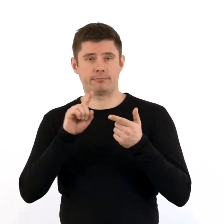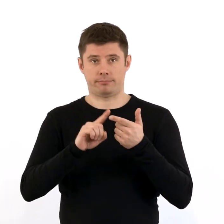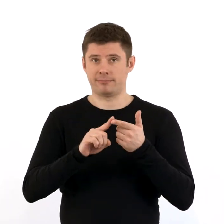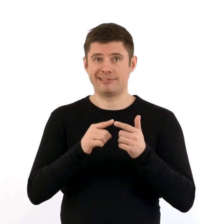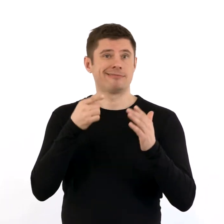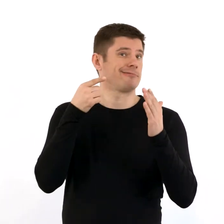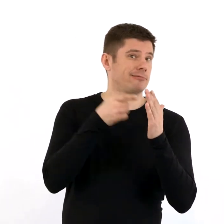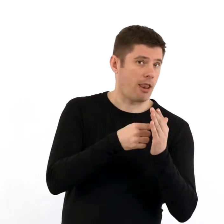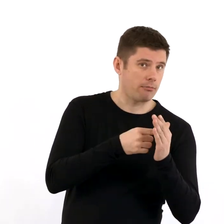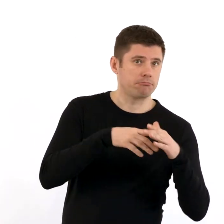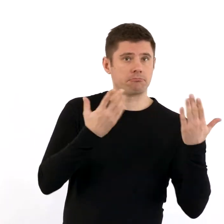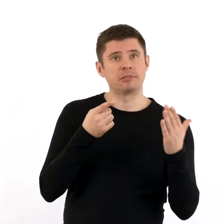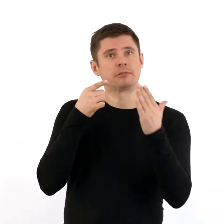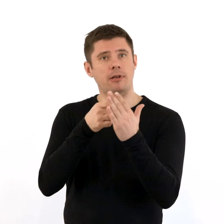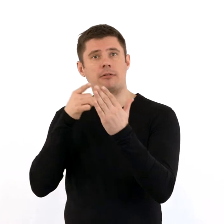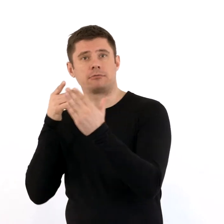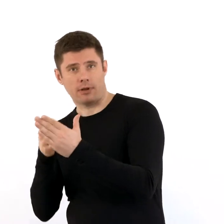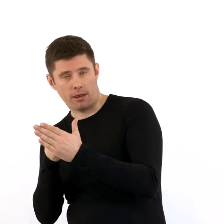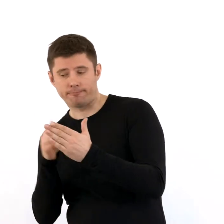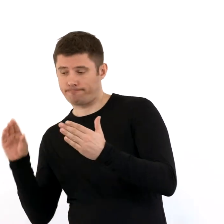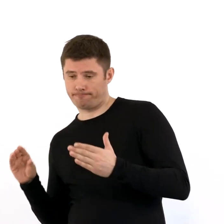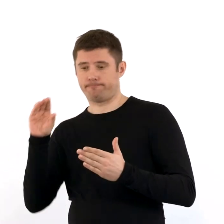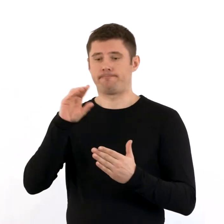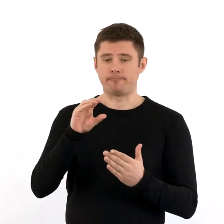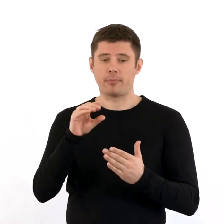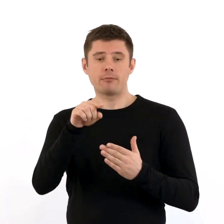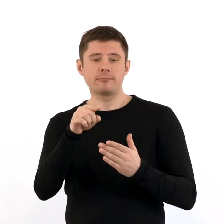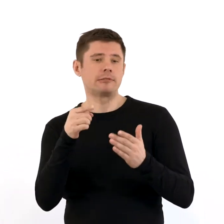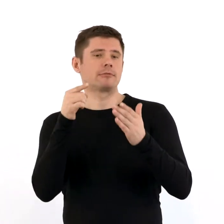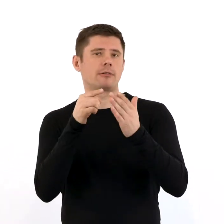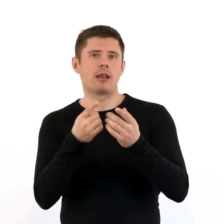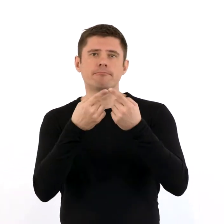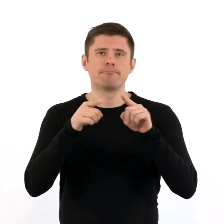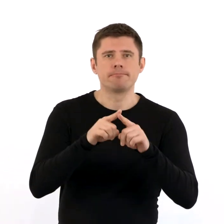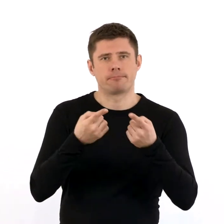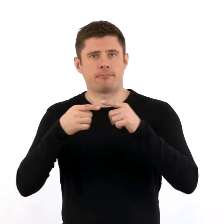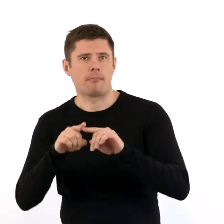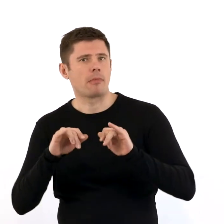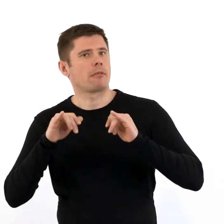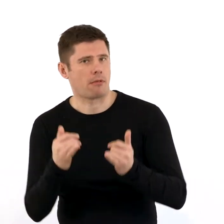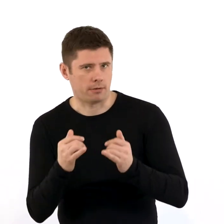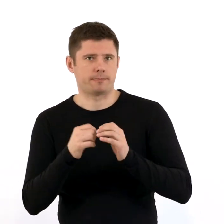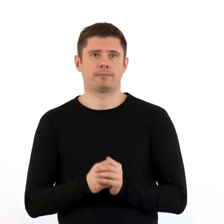2. cel lub cele i środki działania;